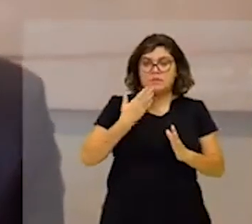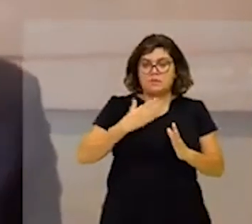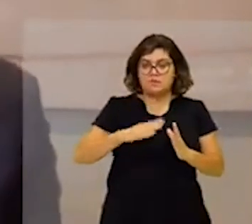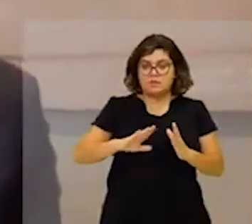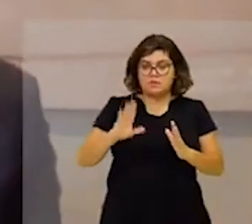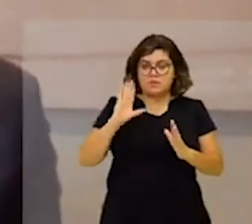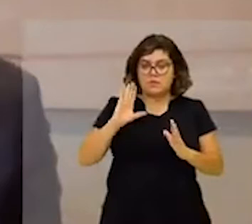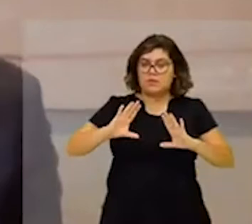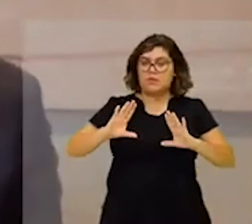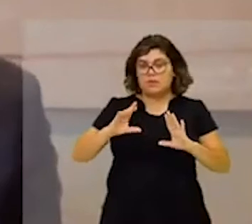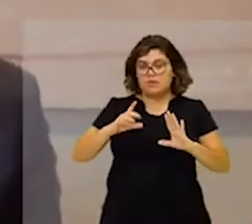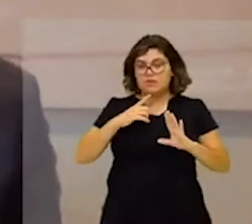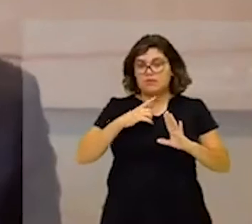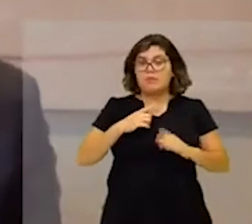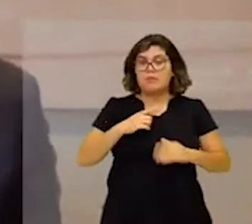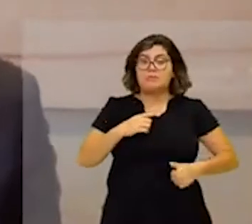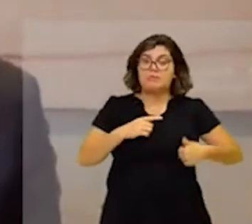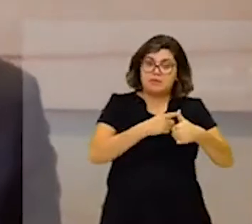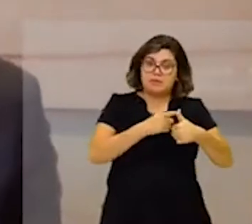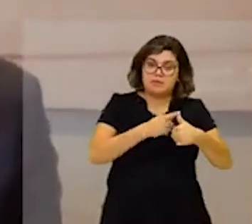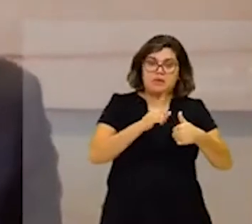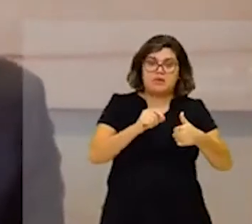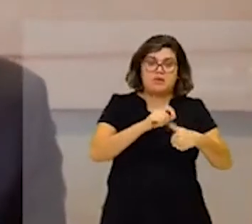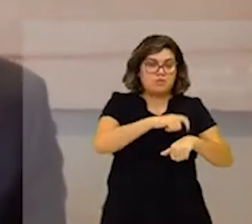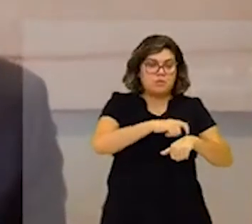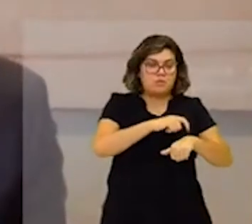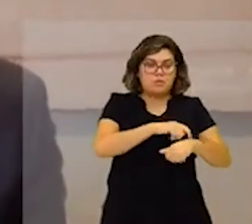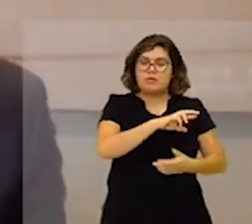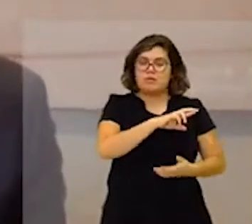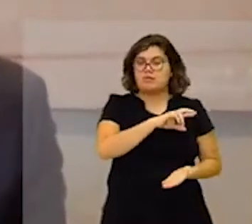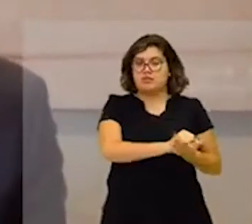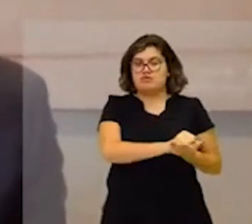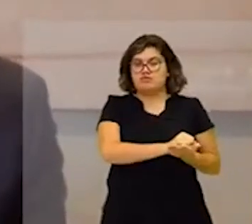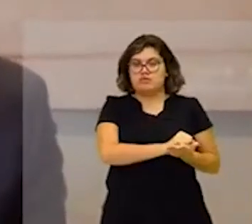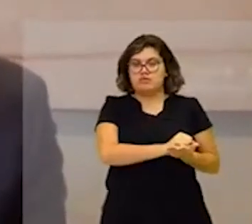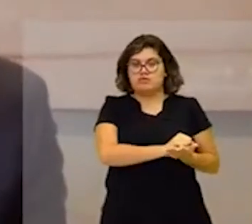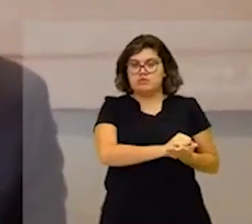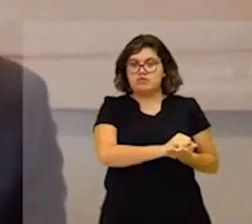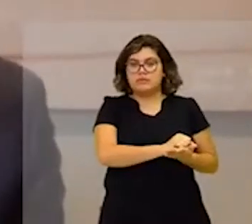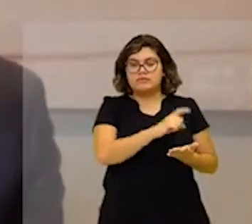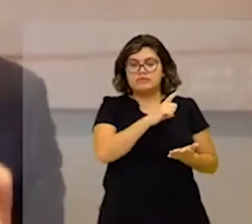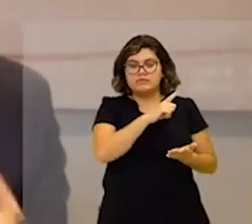tratamento da registrabilidade né aquilo que a professora Edilene falou com muita propriedade ou